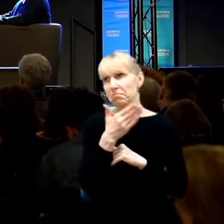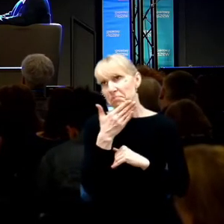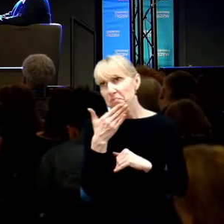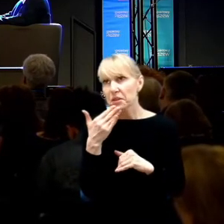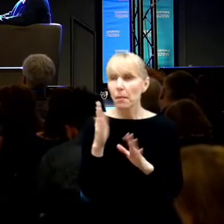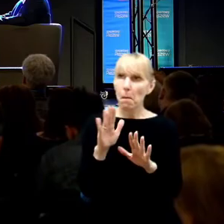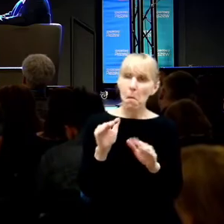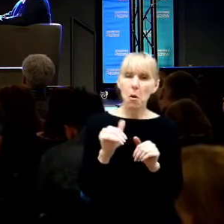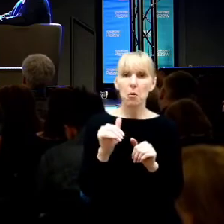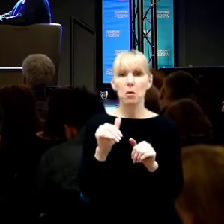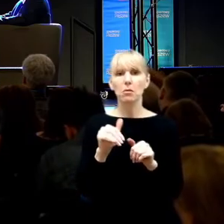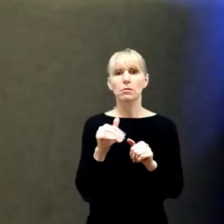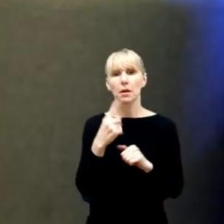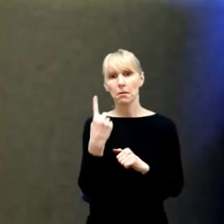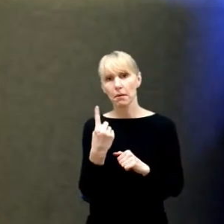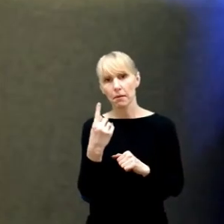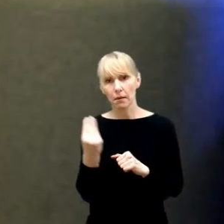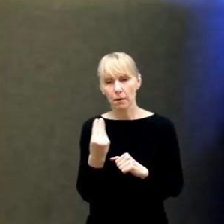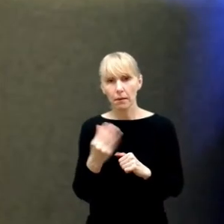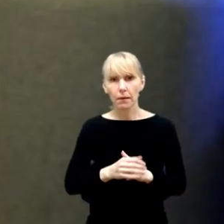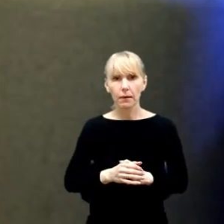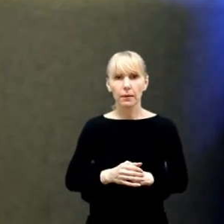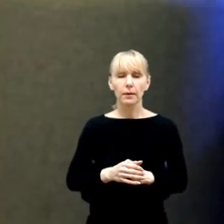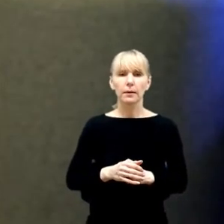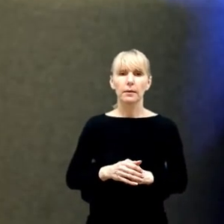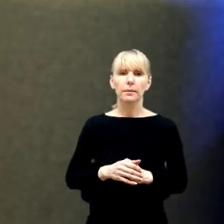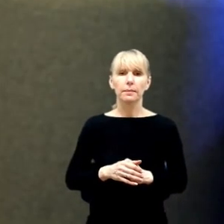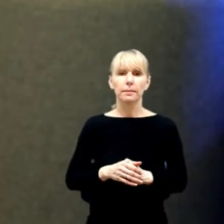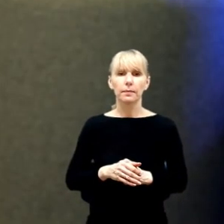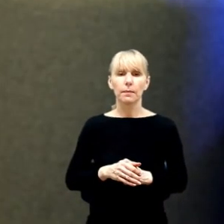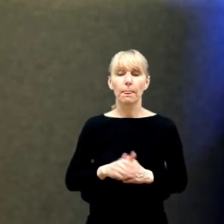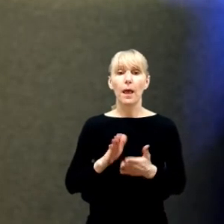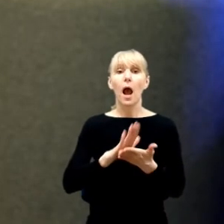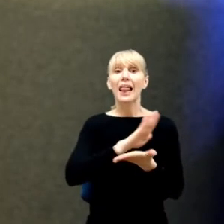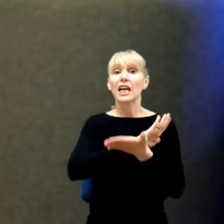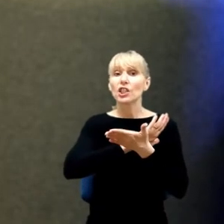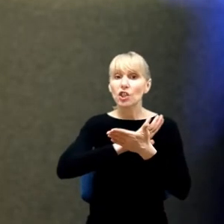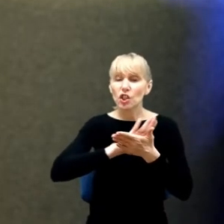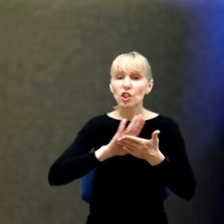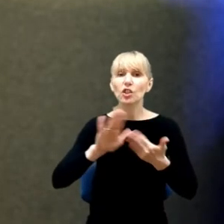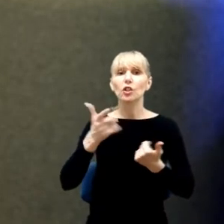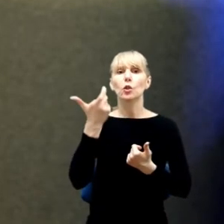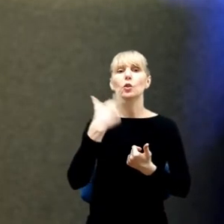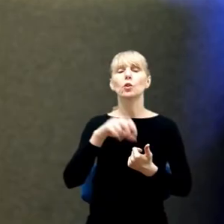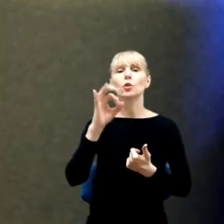natomiast czy z tych komunalnych, w 100% własnością gminy zasobów